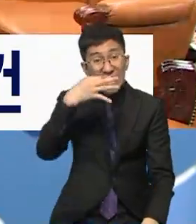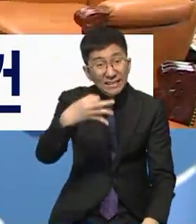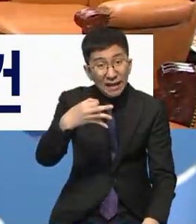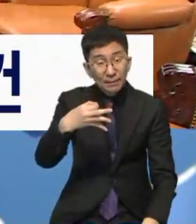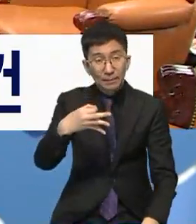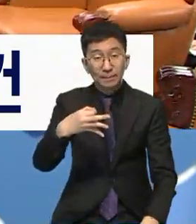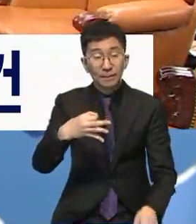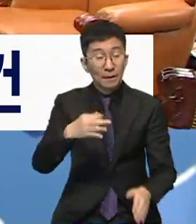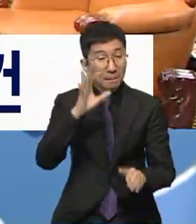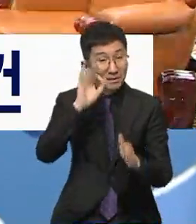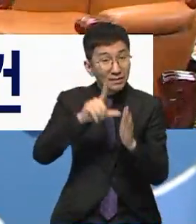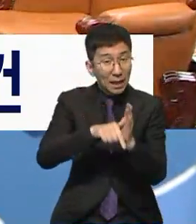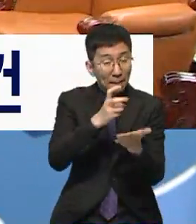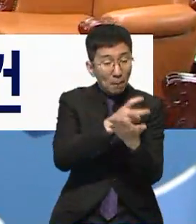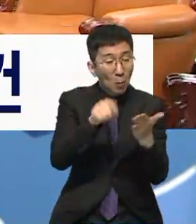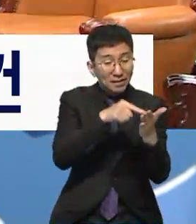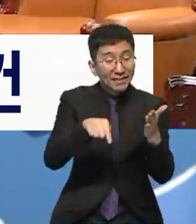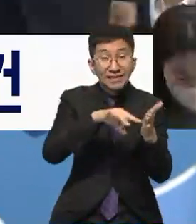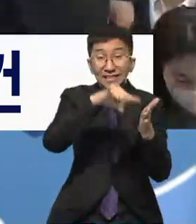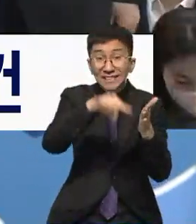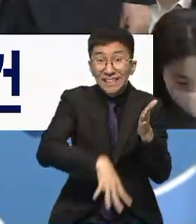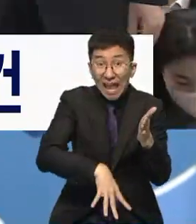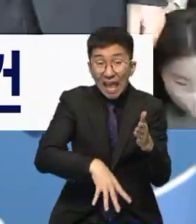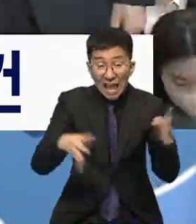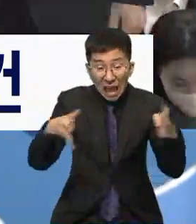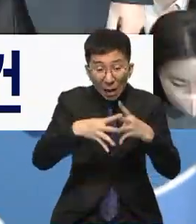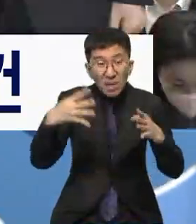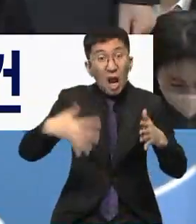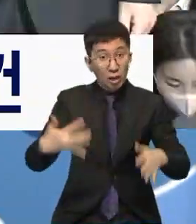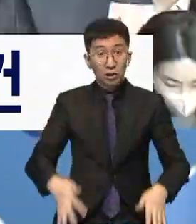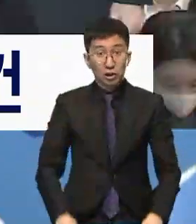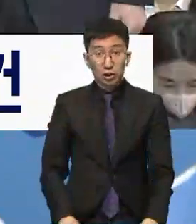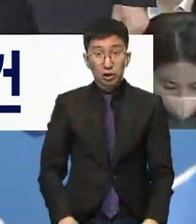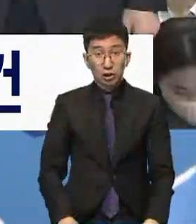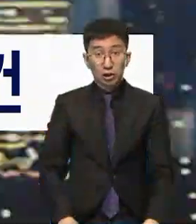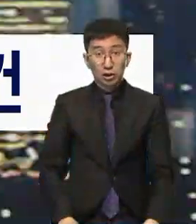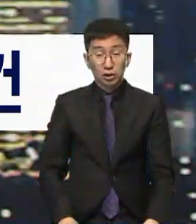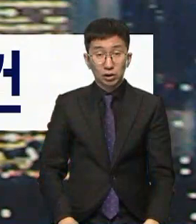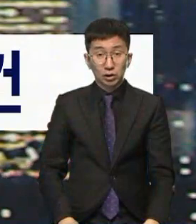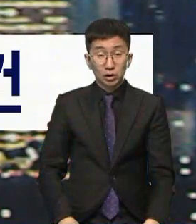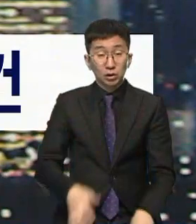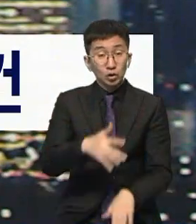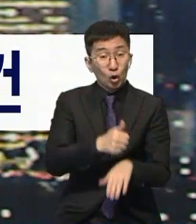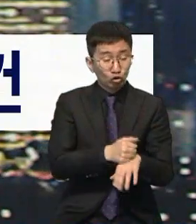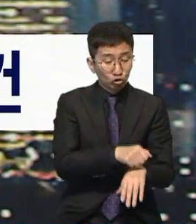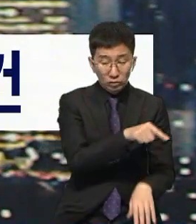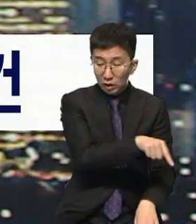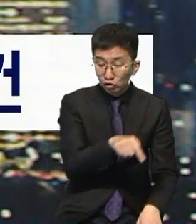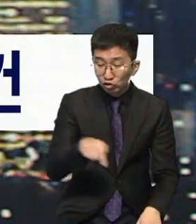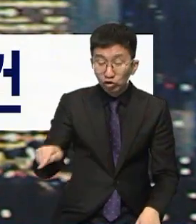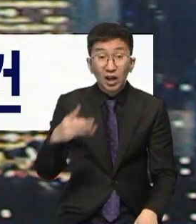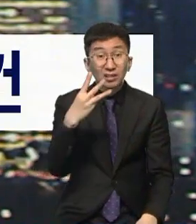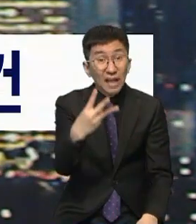정치의 부재로 법인세 인하를 놓고도 합의에 이르지 못하고 있는 실정인데 3대개혁 과제도 결국 야당과 협치, 소통에